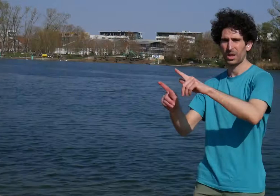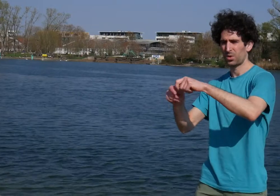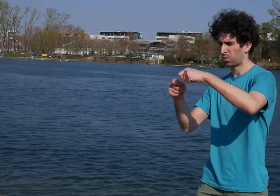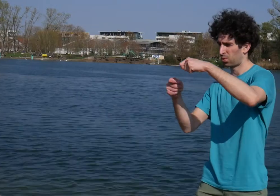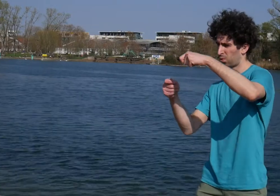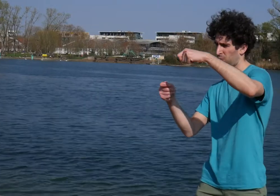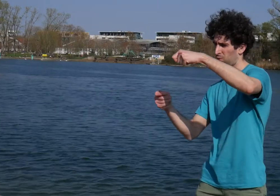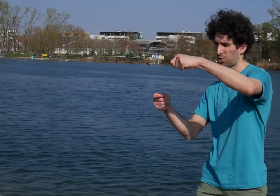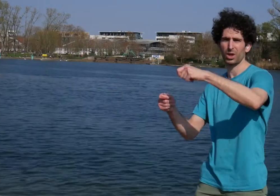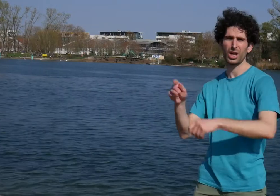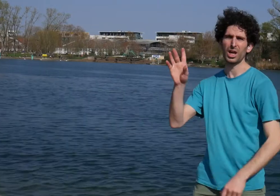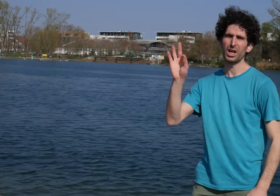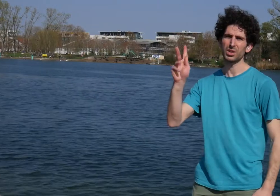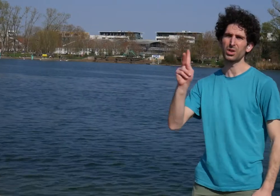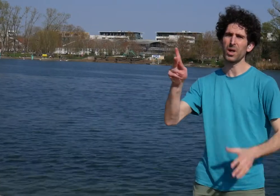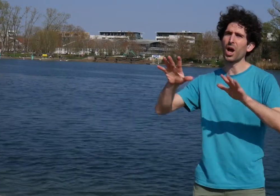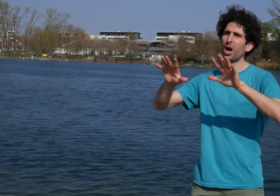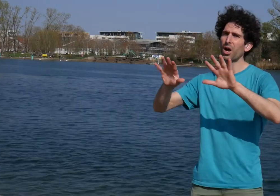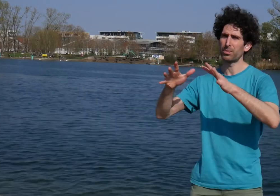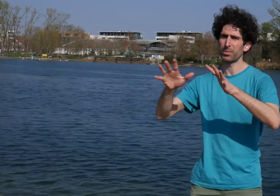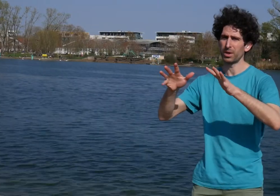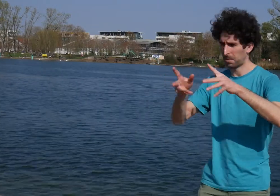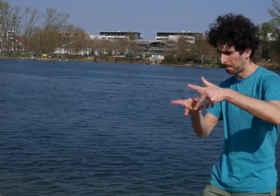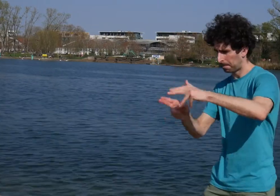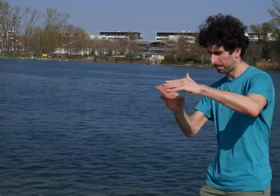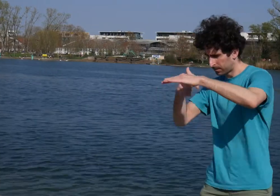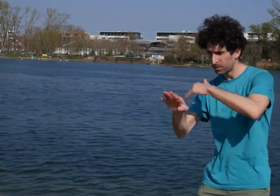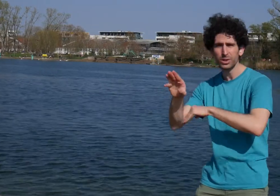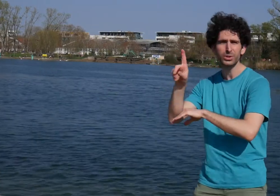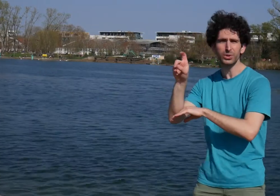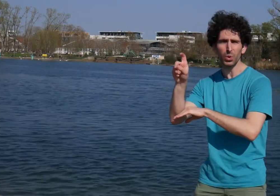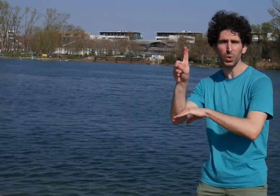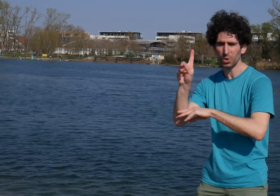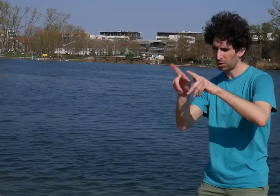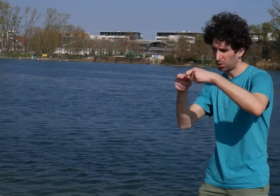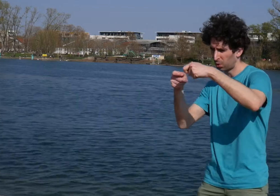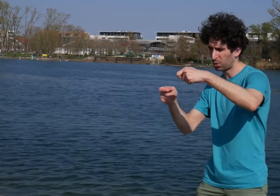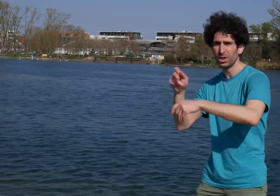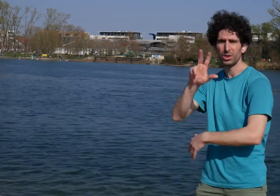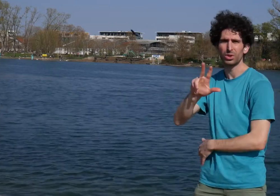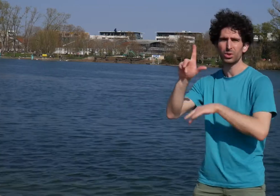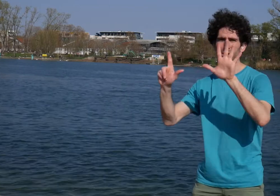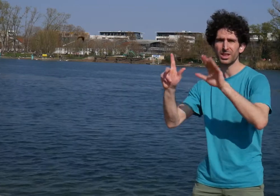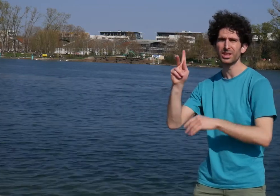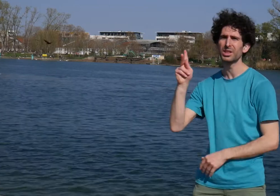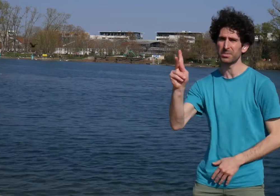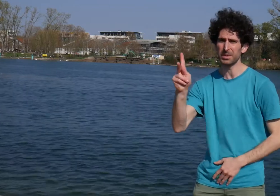Il est long de 50 km environ. La section sous-marine mesure 37 km.